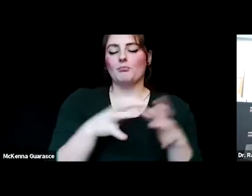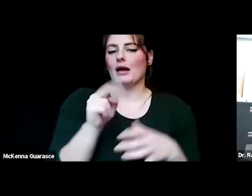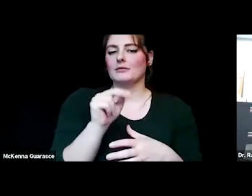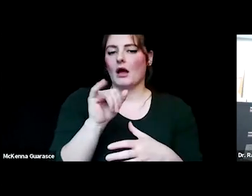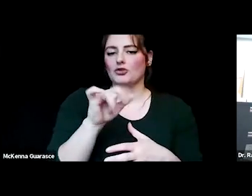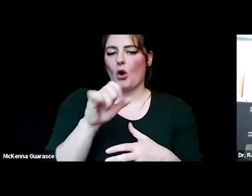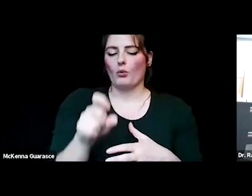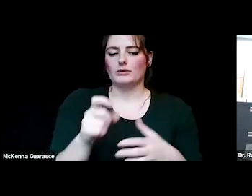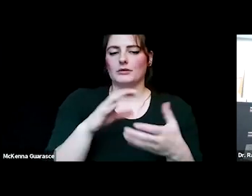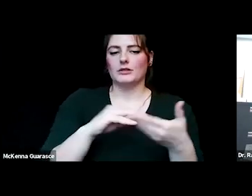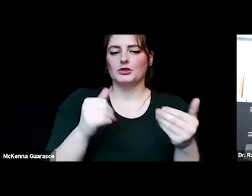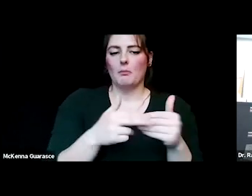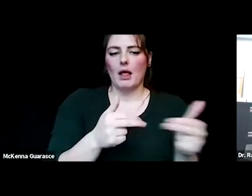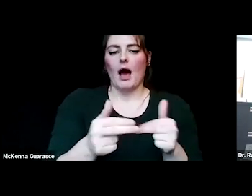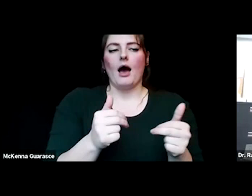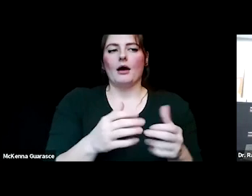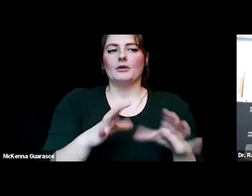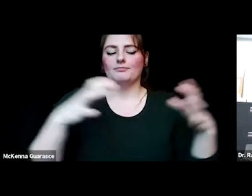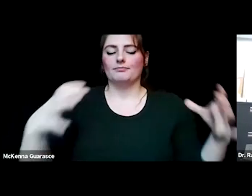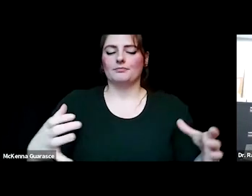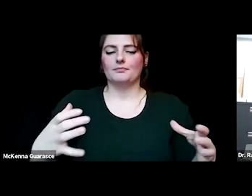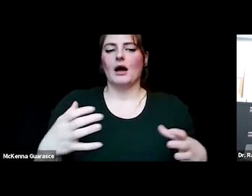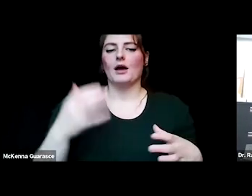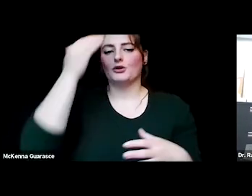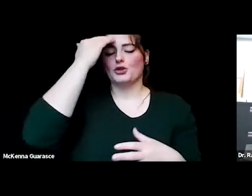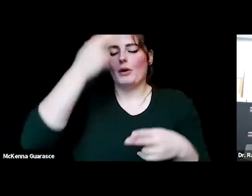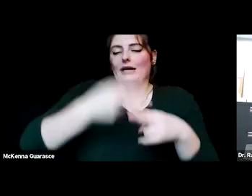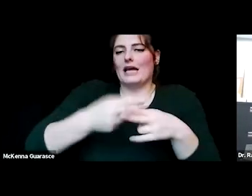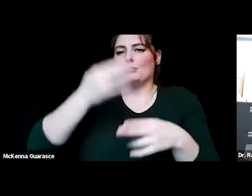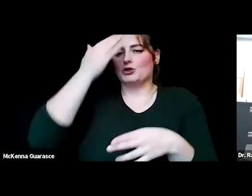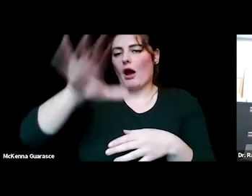conocer personas y crear conexiones reales.